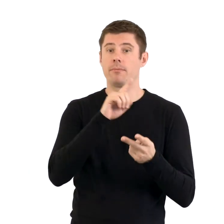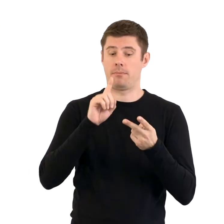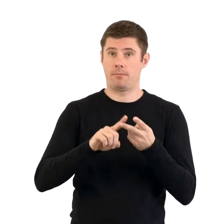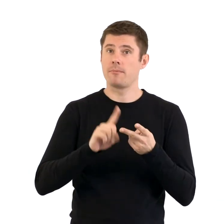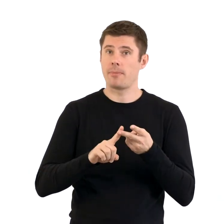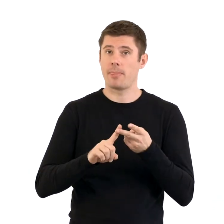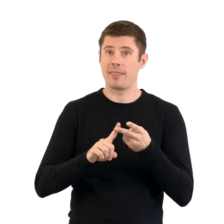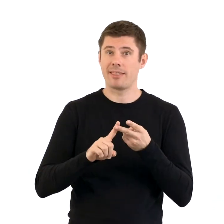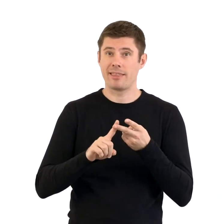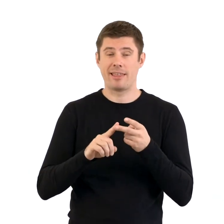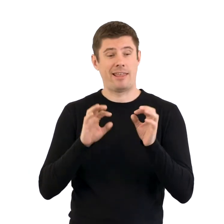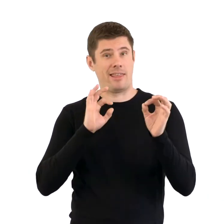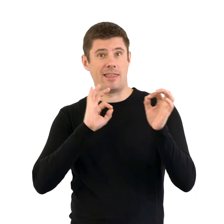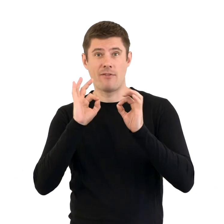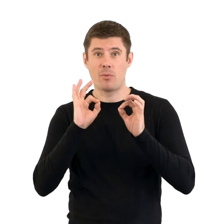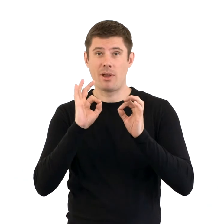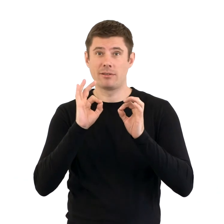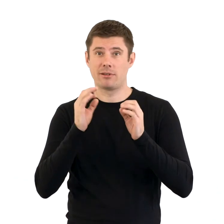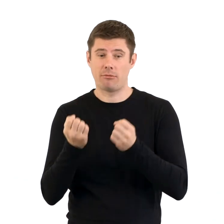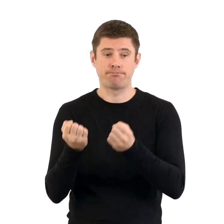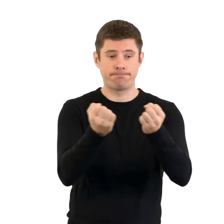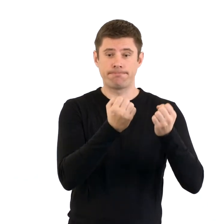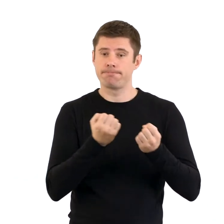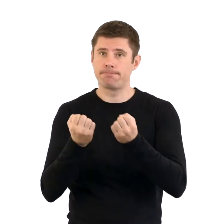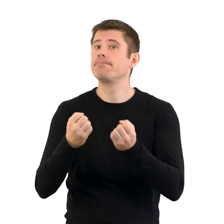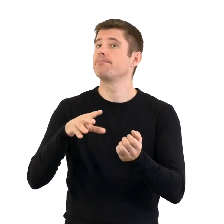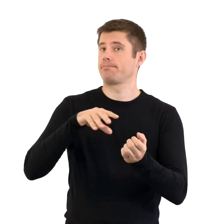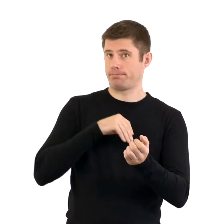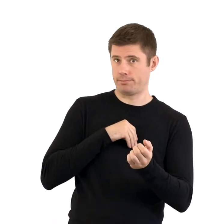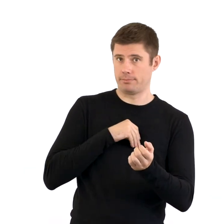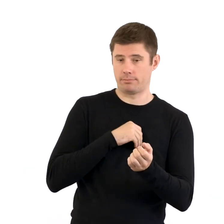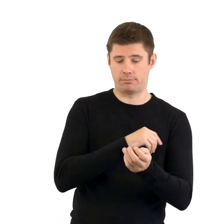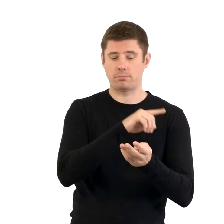prawo do przenoszenia danych